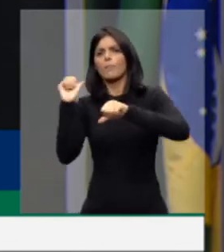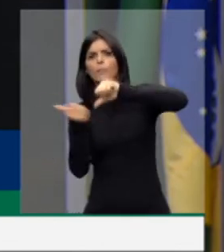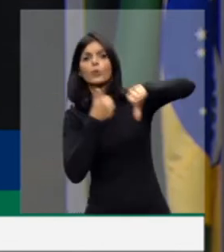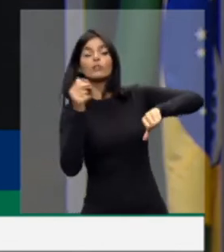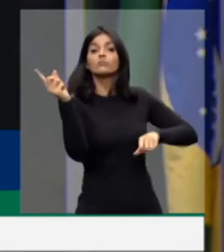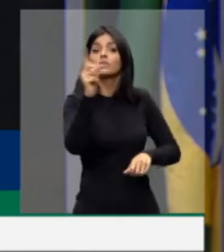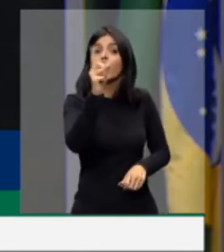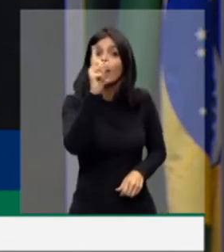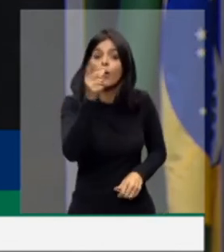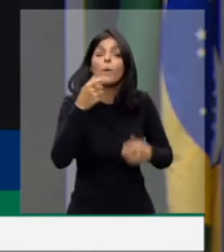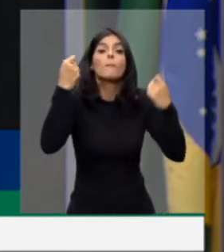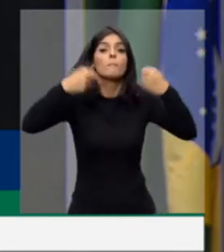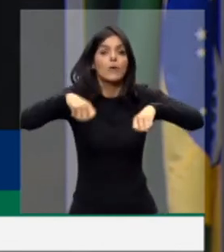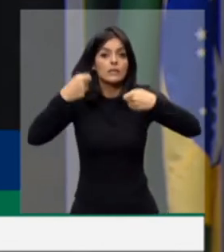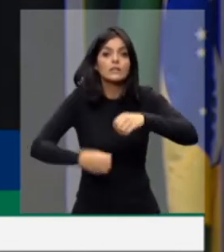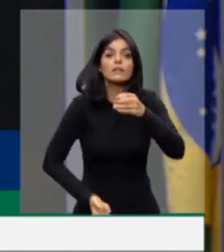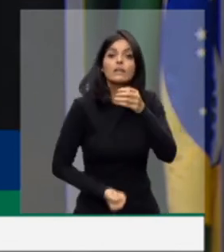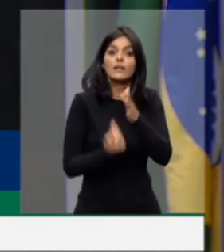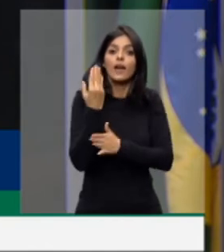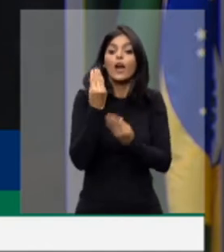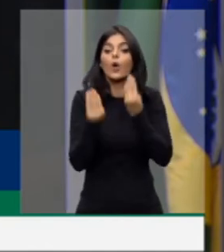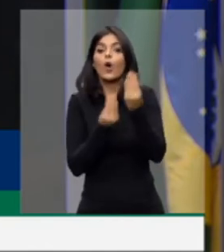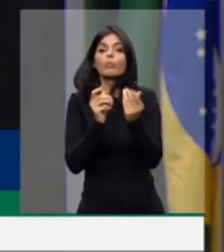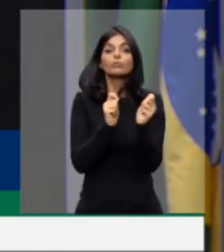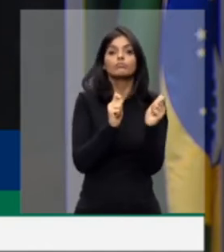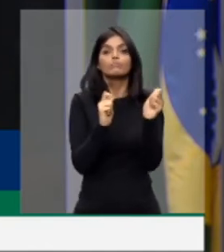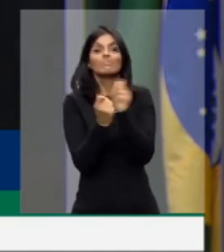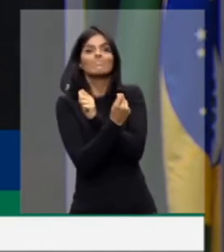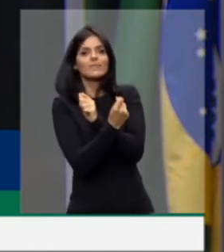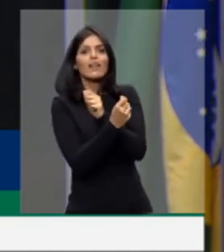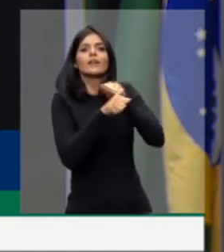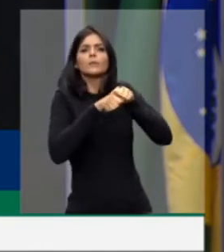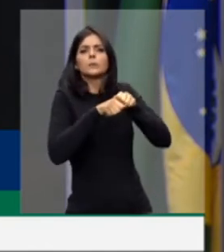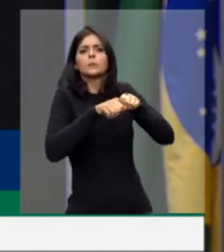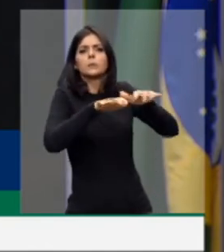COMPETITIVIDADE, NÃO ESTAMOS AQUI PEDINDO OU ROGANDO PARA QUE NÃO SE COBRE A TRANSMISSÃO, TEM QUE SE CRIAR